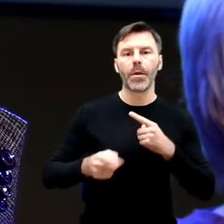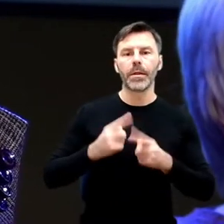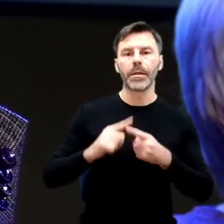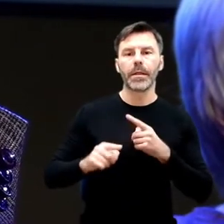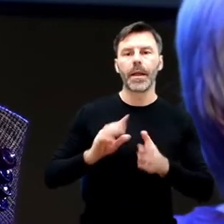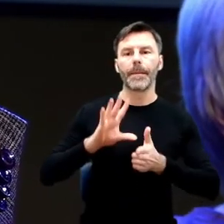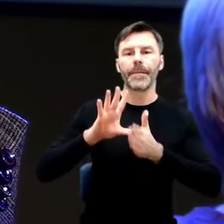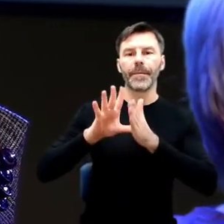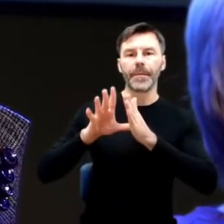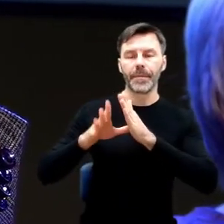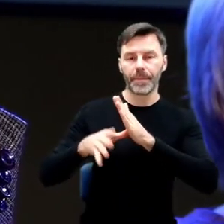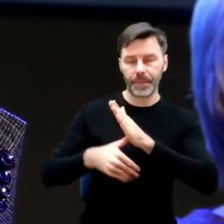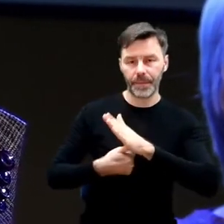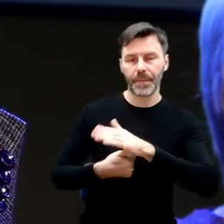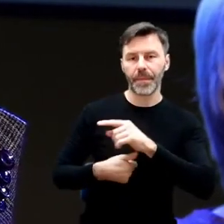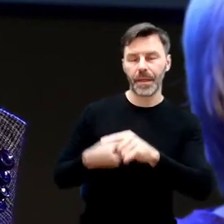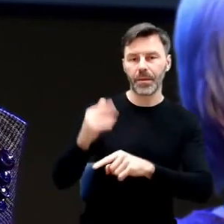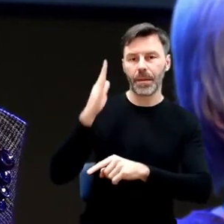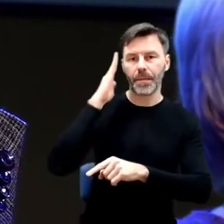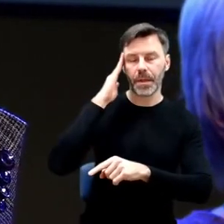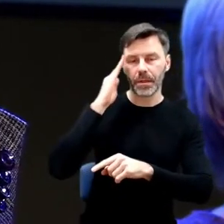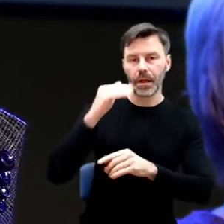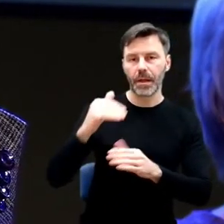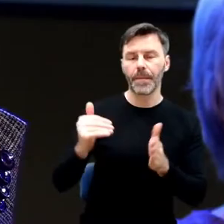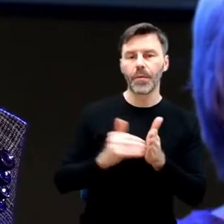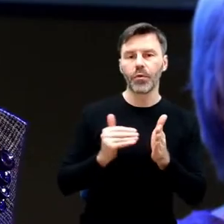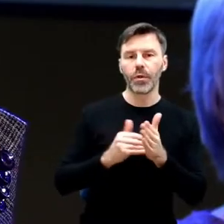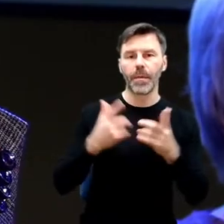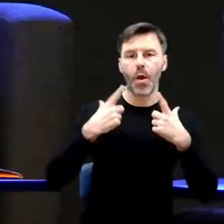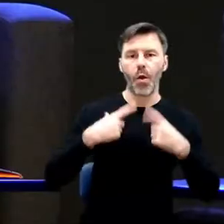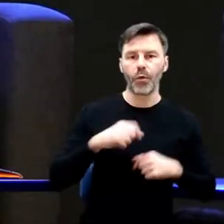seniorów jest naprawdę bardzo, bardzo ważna.